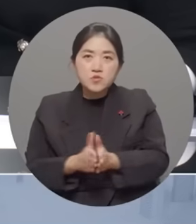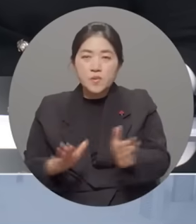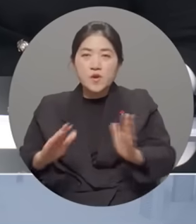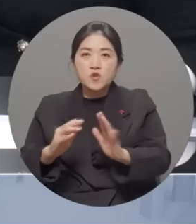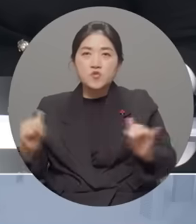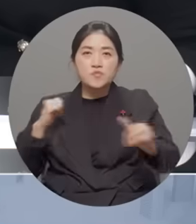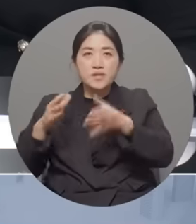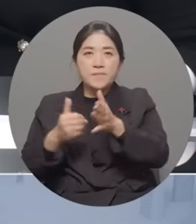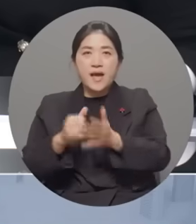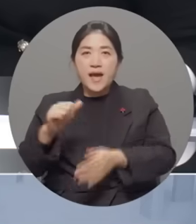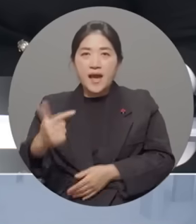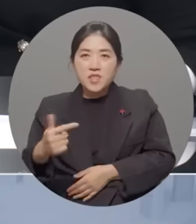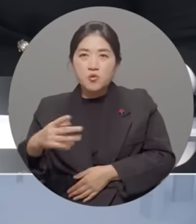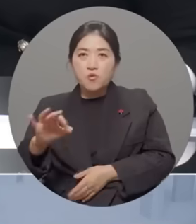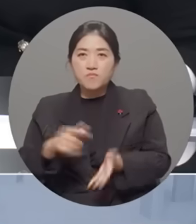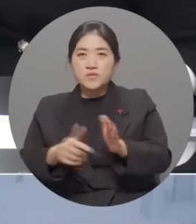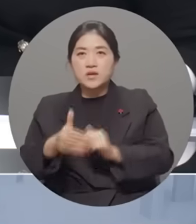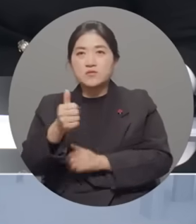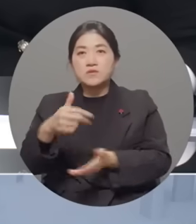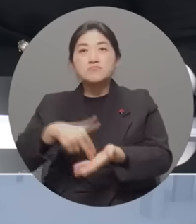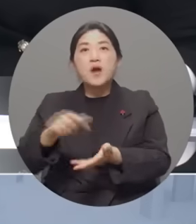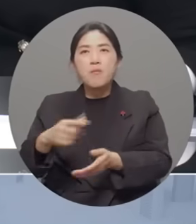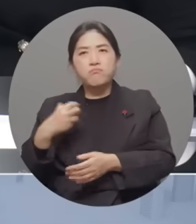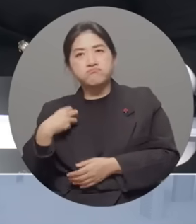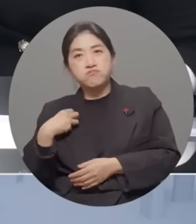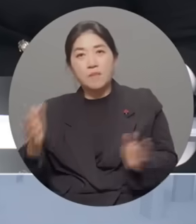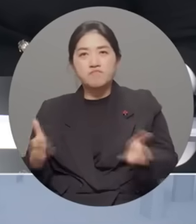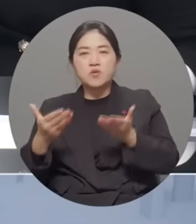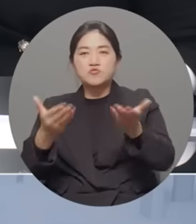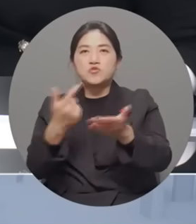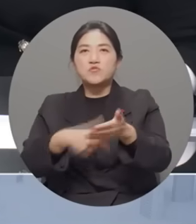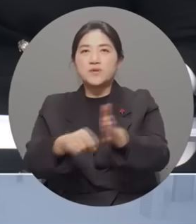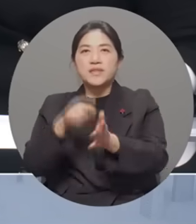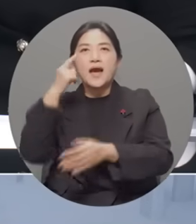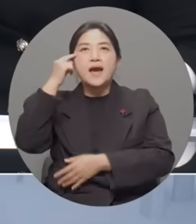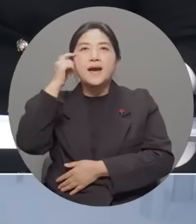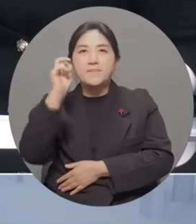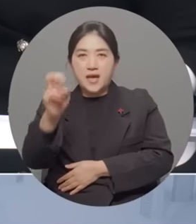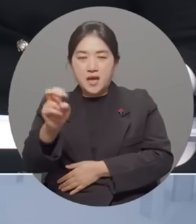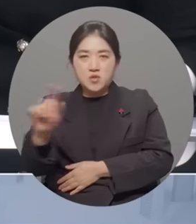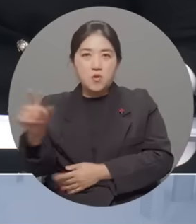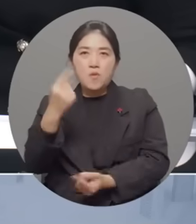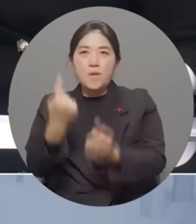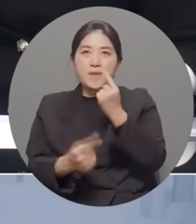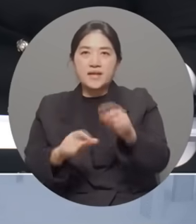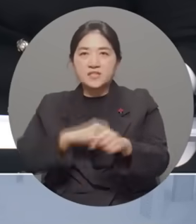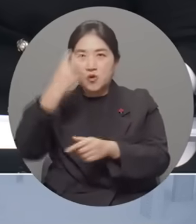오늘 대통령실의 이런 신속한 입장 표명은 갓 출범한 국민의힘 한동훈 비대위에도 부담을 덜어주기 위한 차원으로도 보입니다.